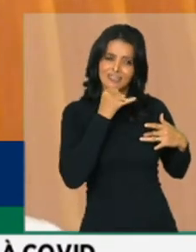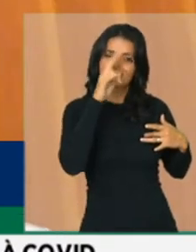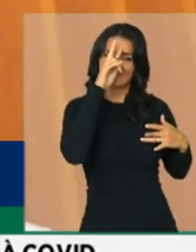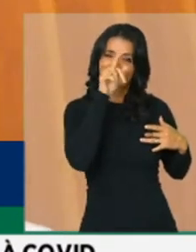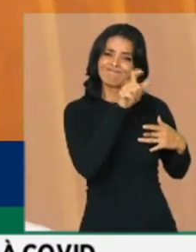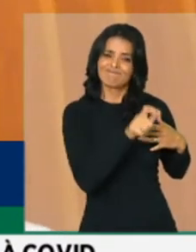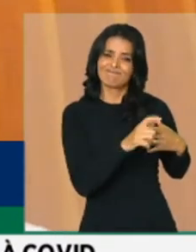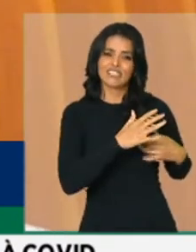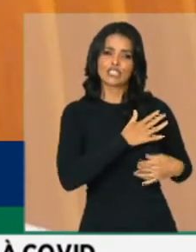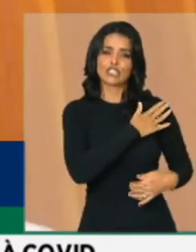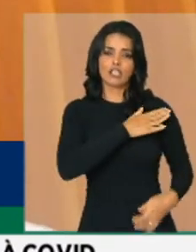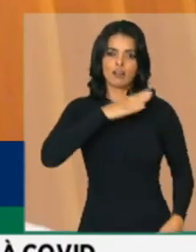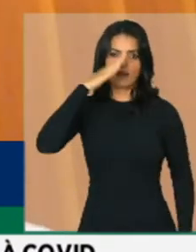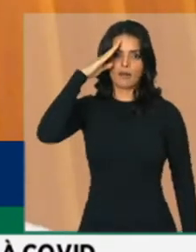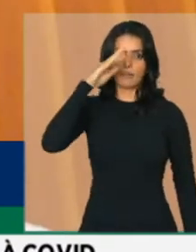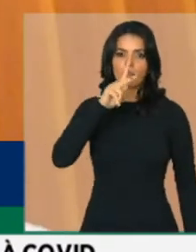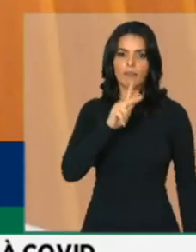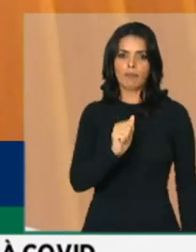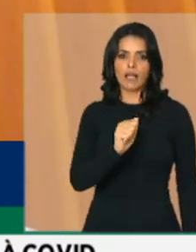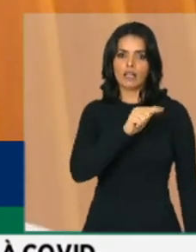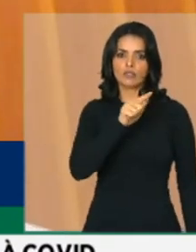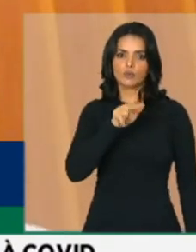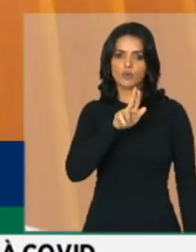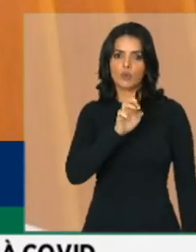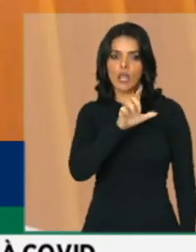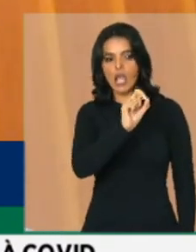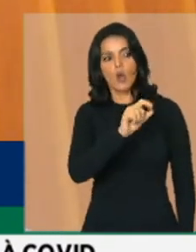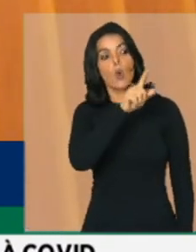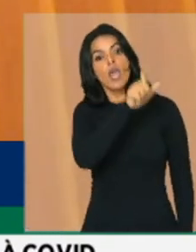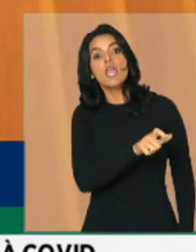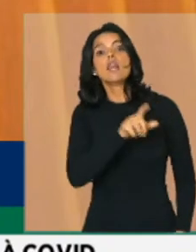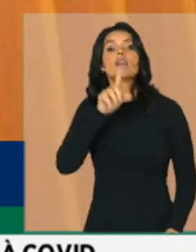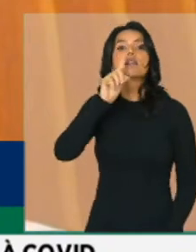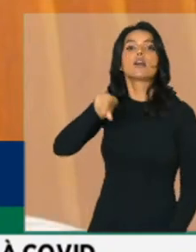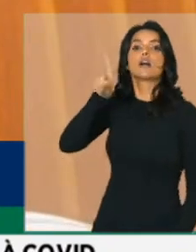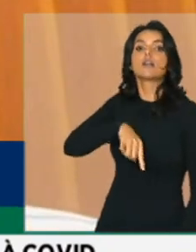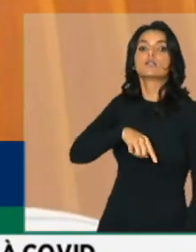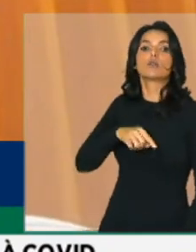ORIENTOU O SEU GOVERNO PARA, AO ENTRAR NO PROCESSO COVAX FACILITY, ONDE OS PAÍSES